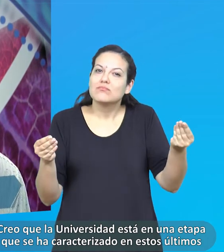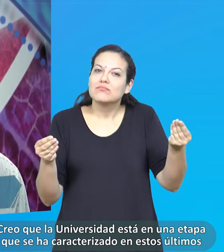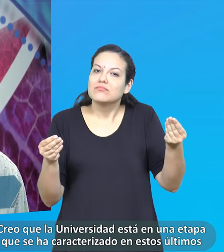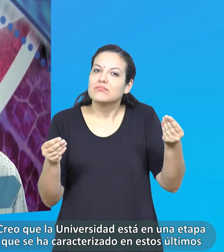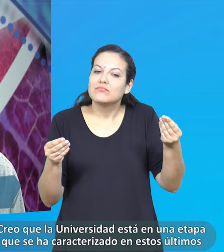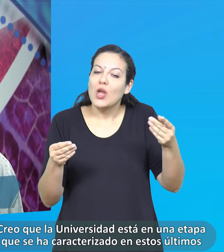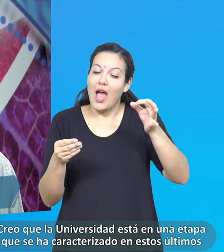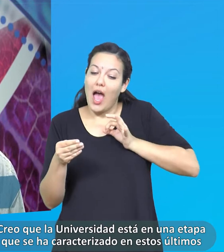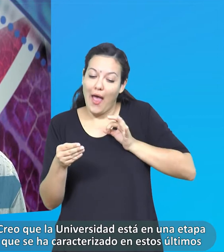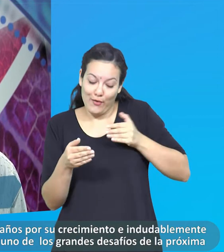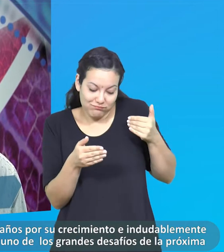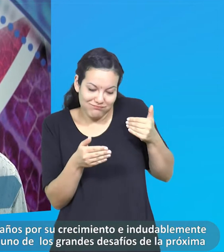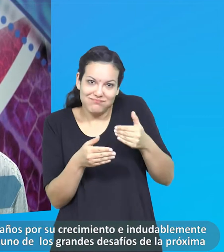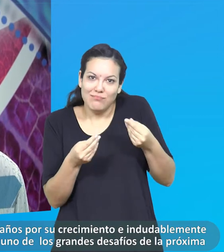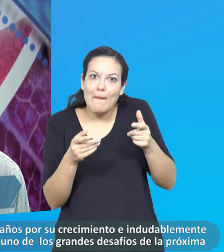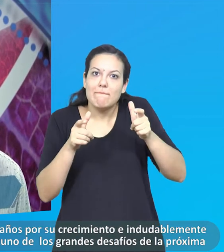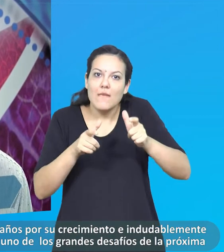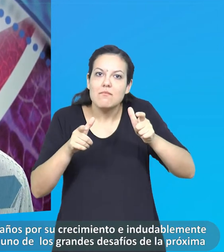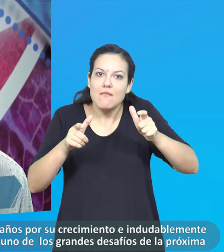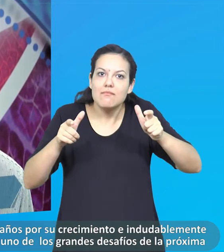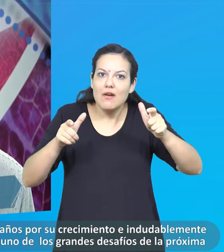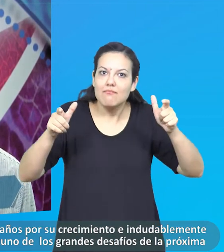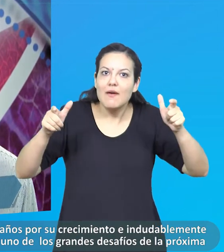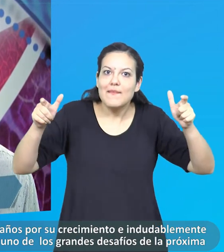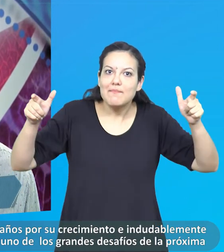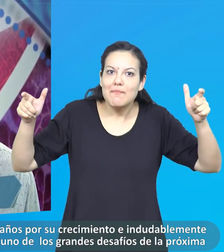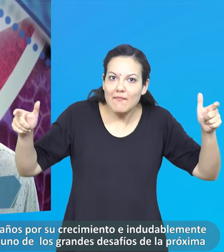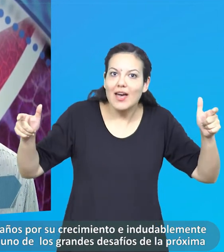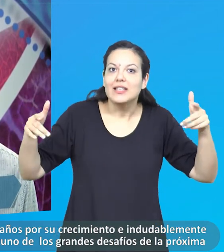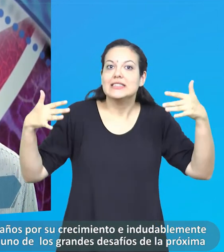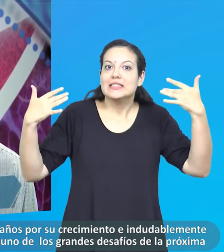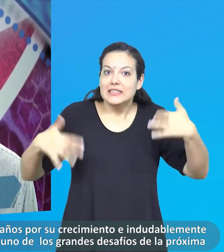que se ha caracterizado estos últimos años por su crecimiento, indudablemente uno de